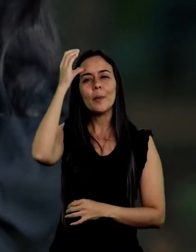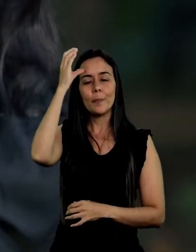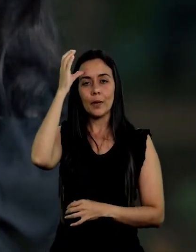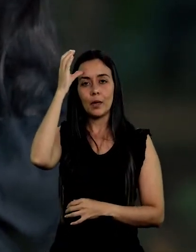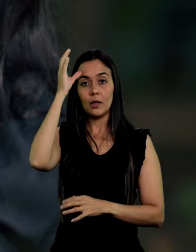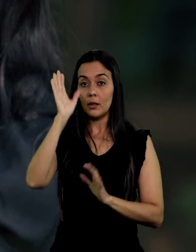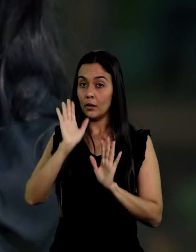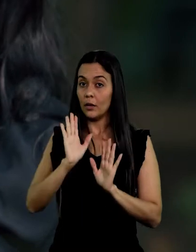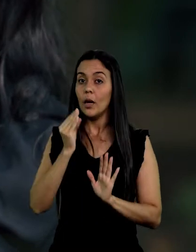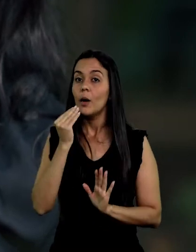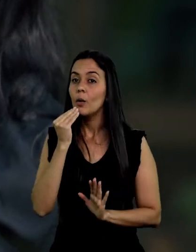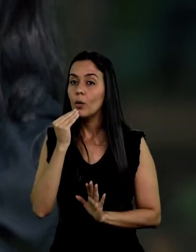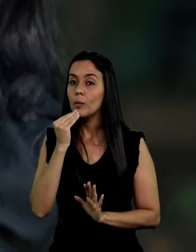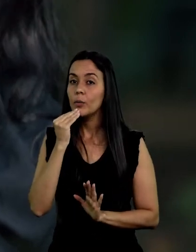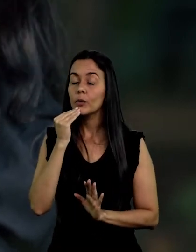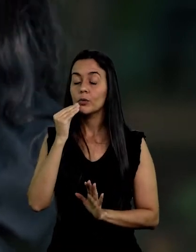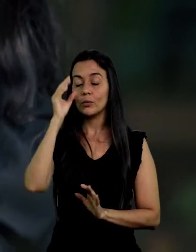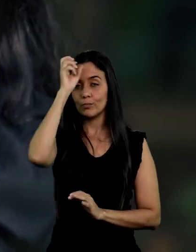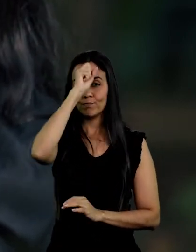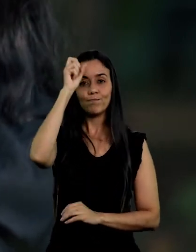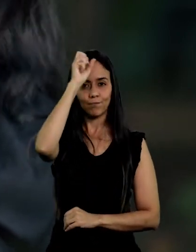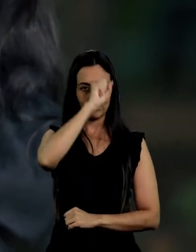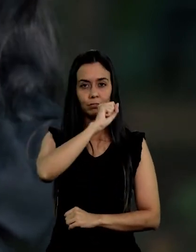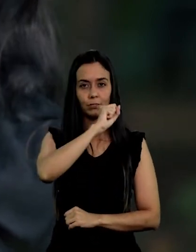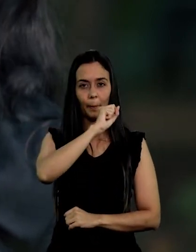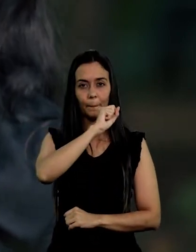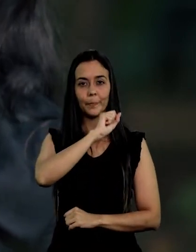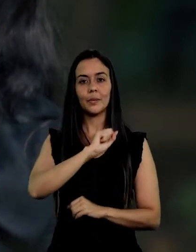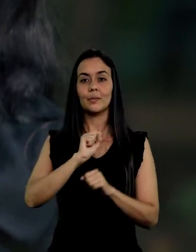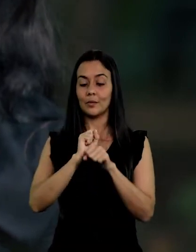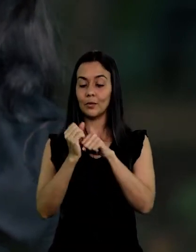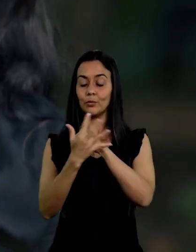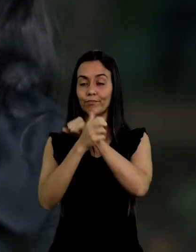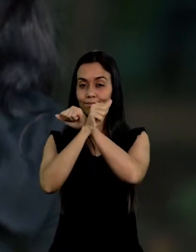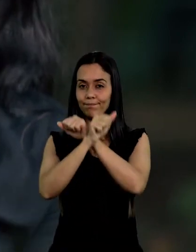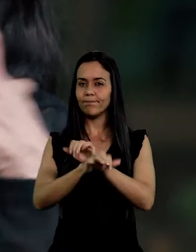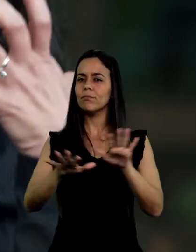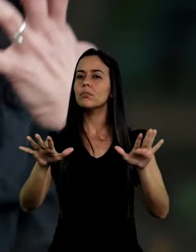E nessa oportunidade de aprendizado, a gente pode se